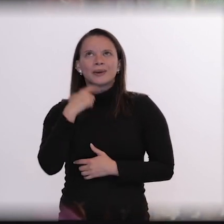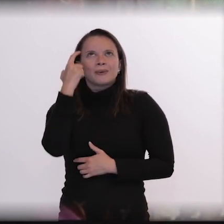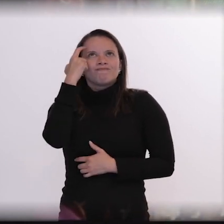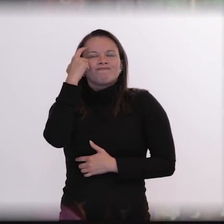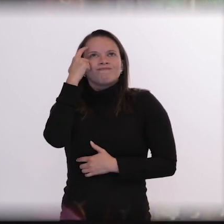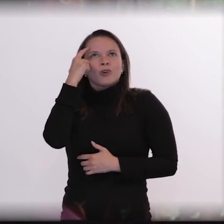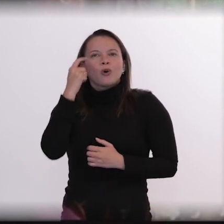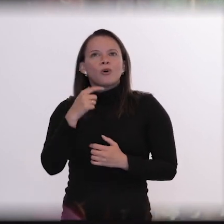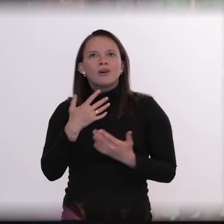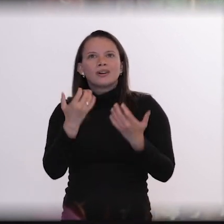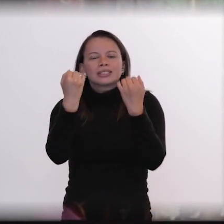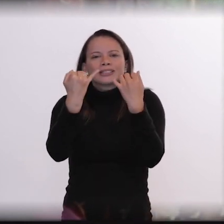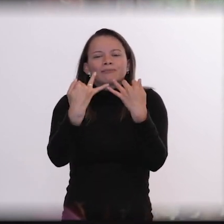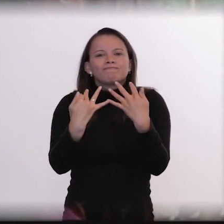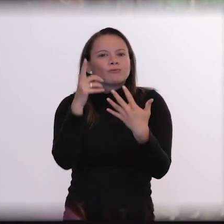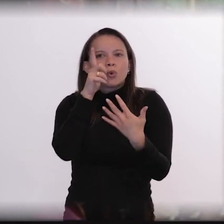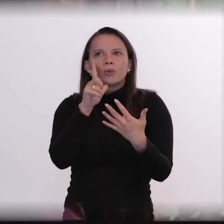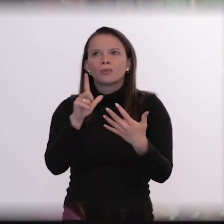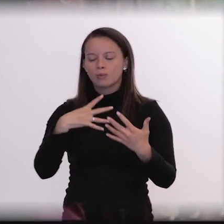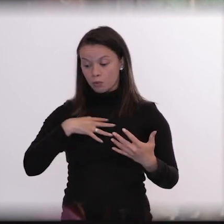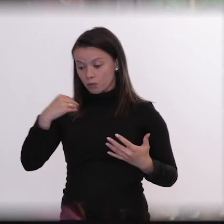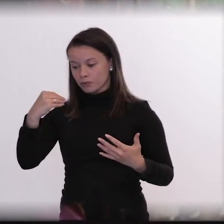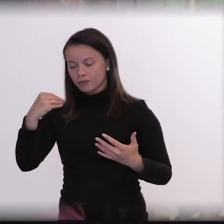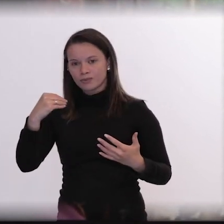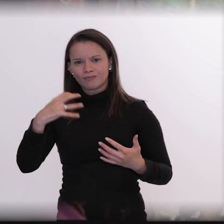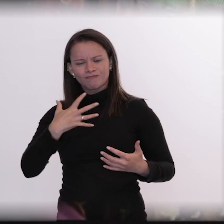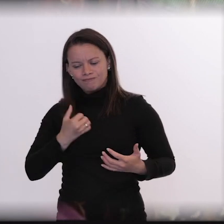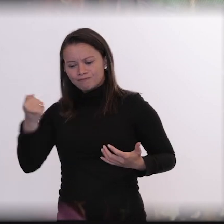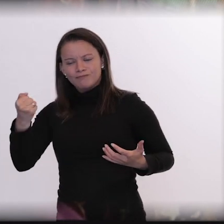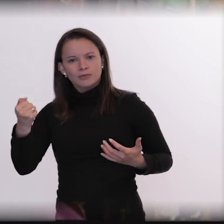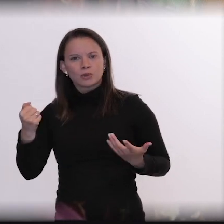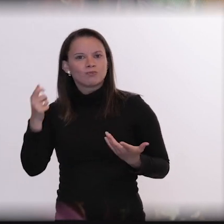a dor de perder um filho dessa maneira. Um filho que, que acha que,